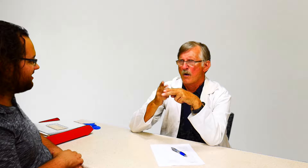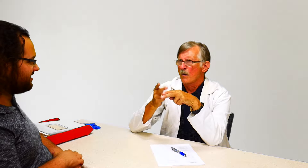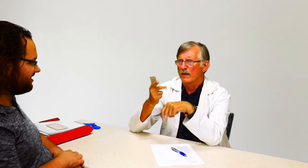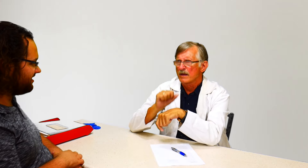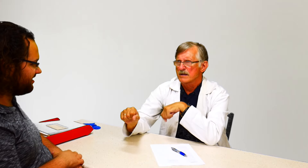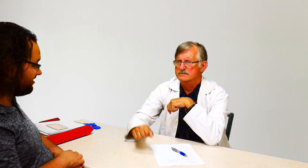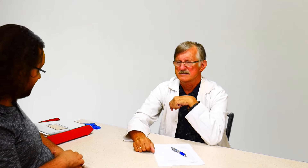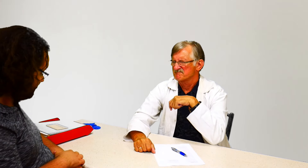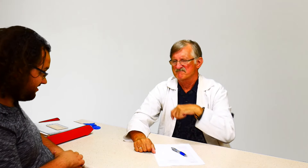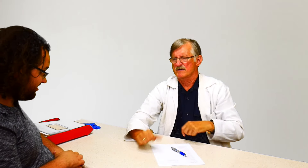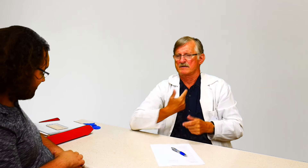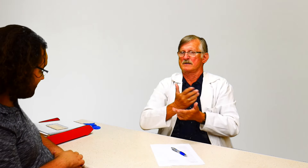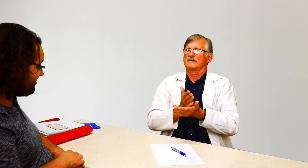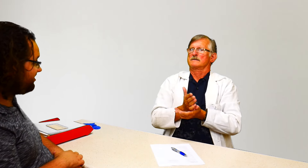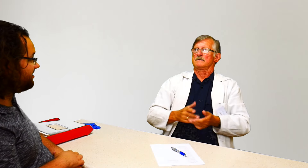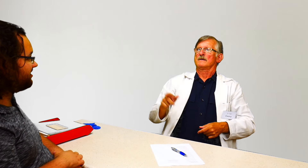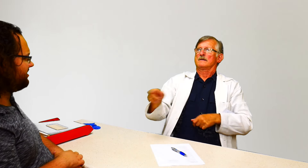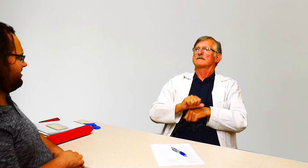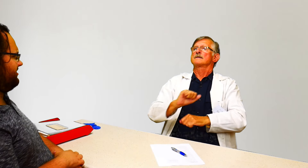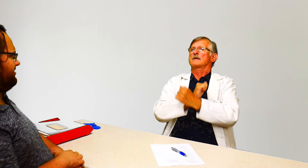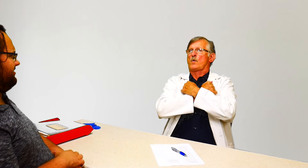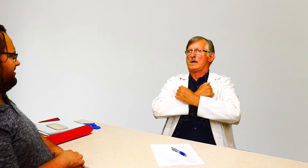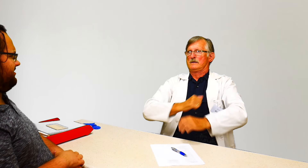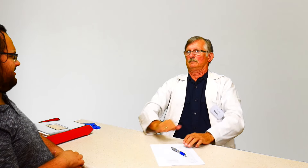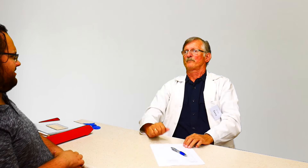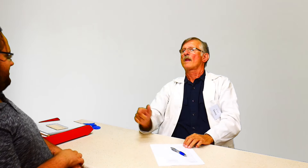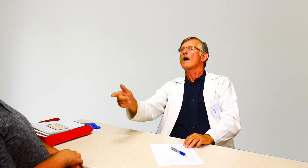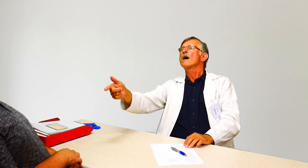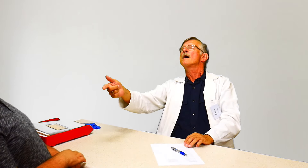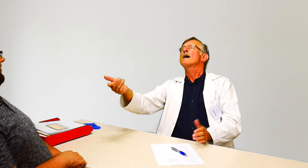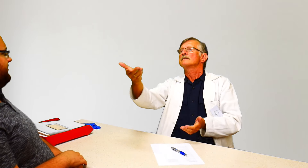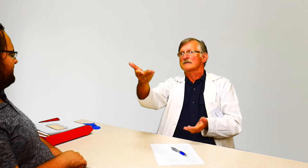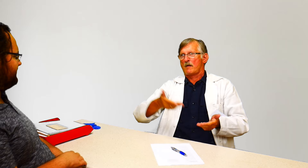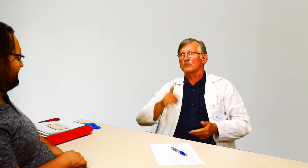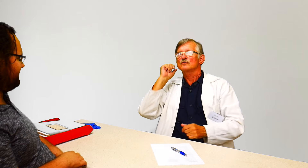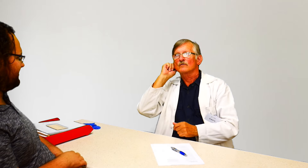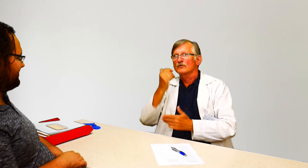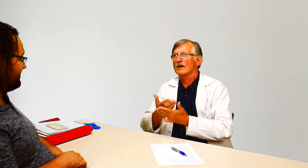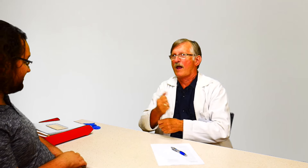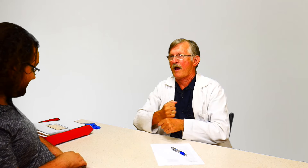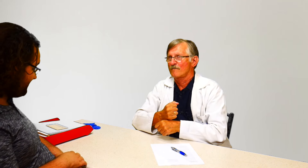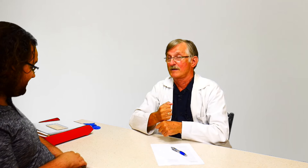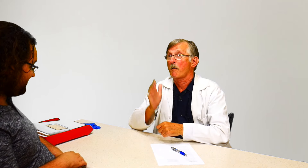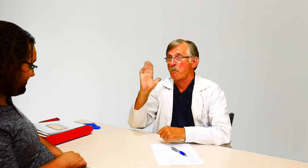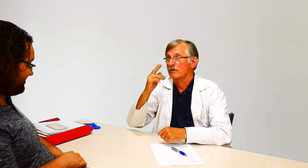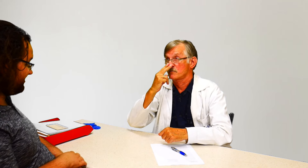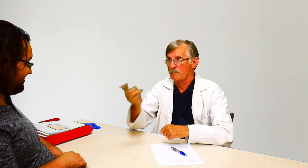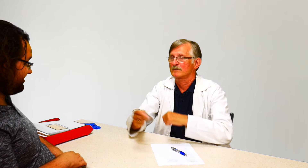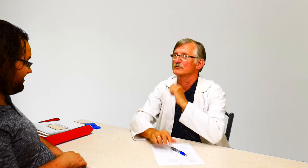Nie wierzę, że chorujesz. Jesteś po prostu zakochany. Zaproś dziewczynę na kawę, i zobaczysz.